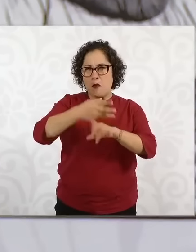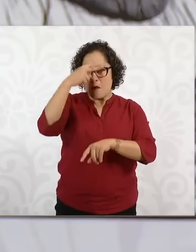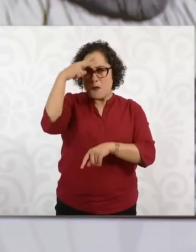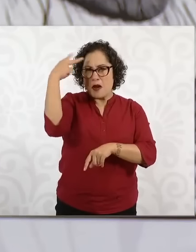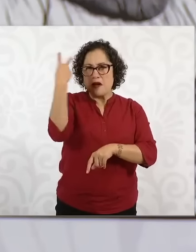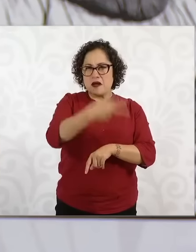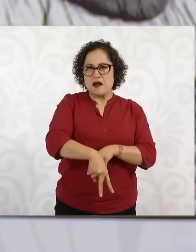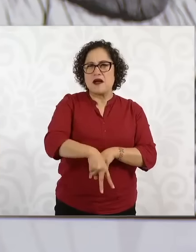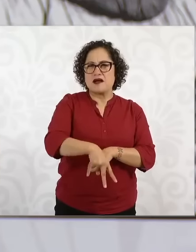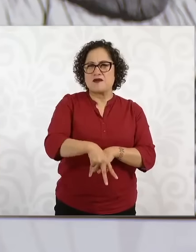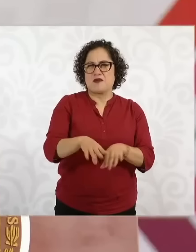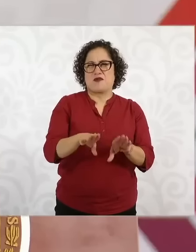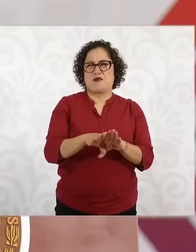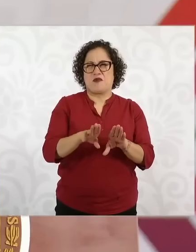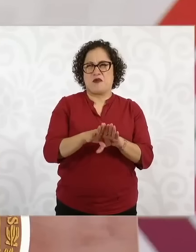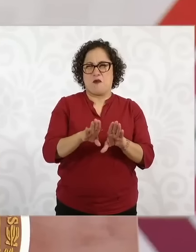Haz lo tuyo. ¿Qué es eso?